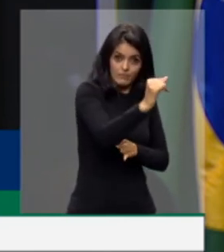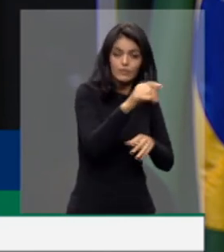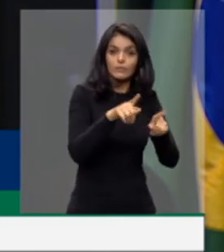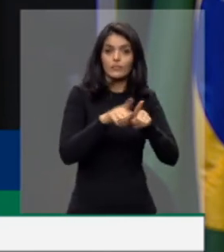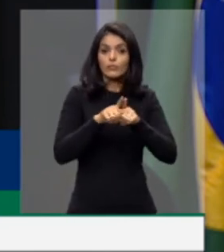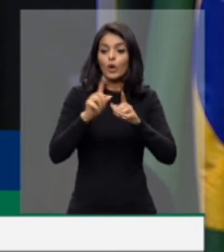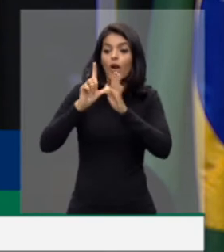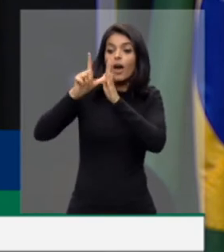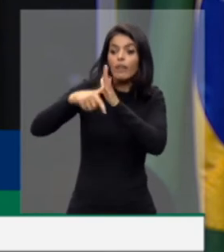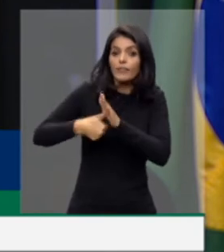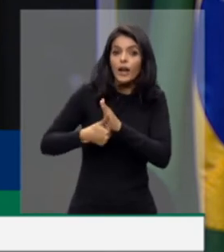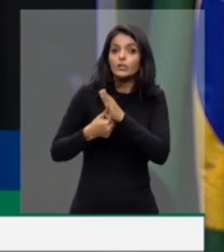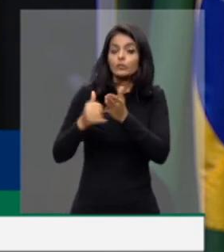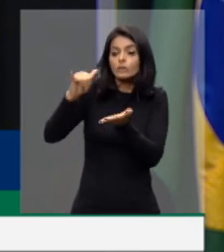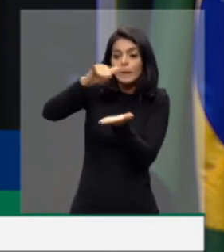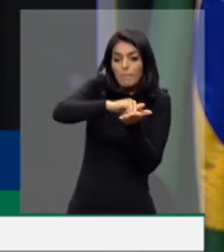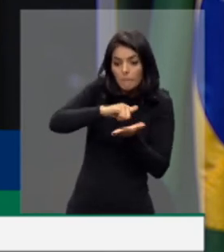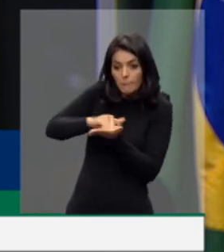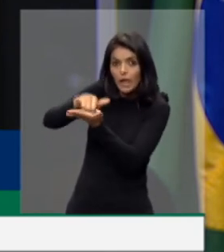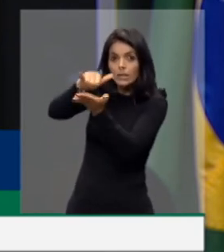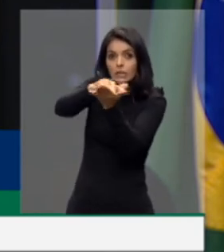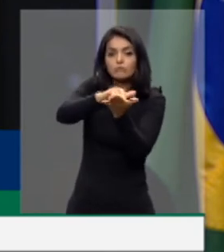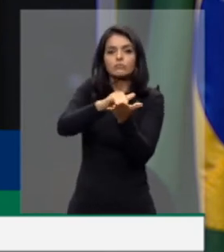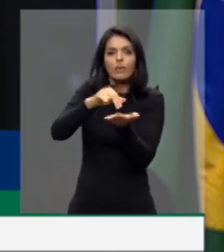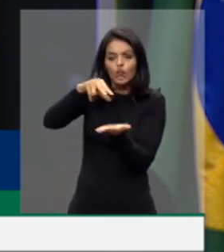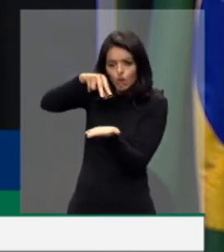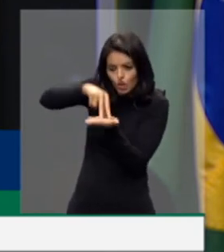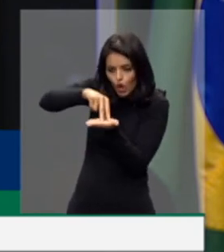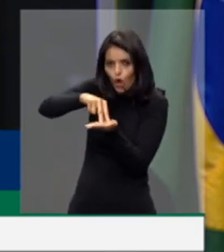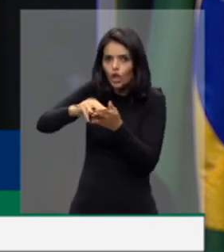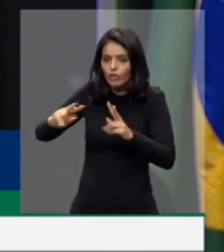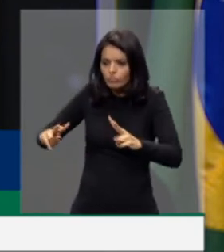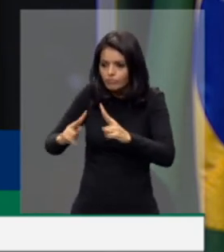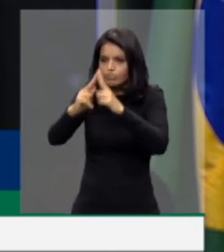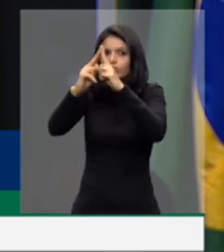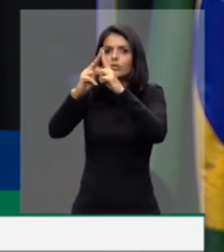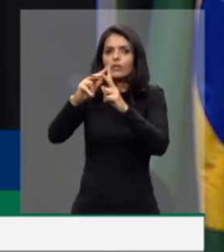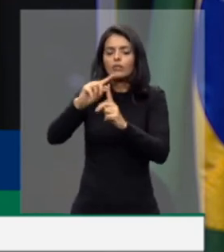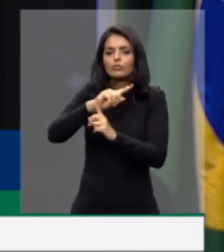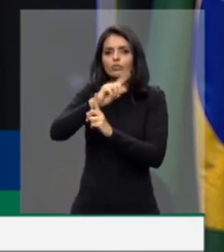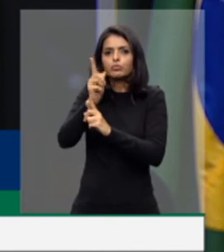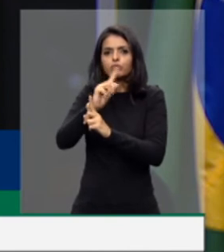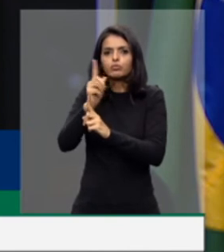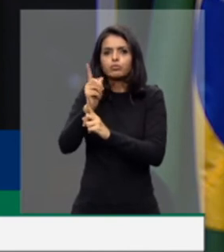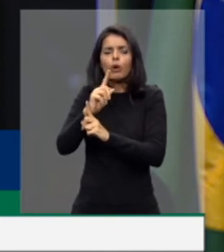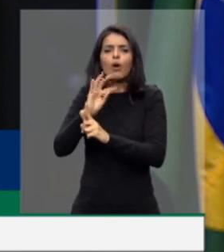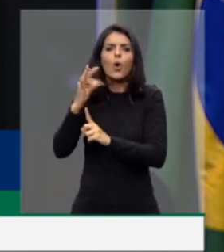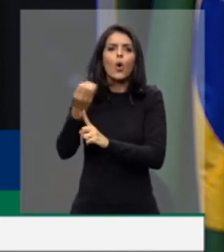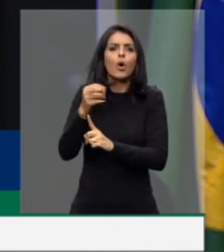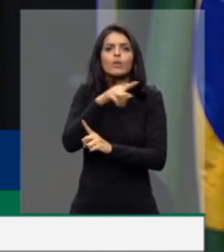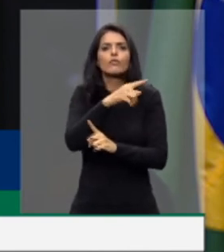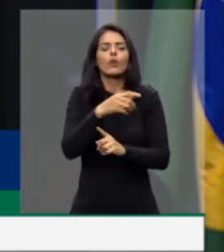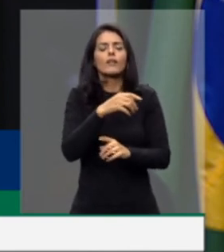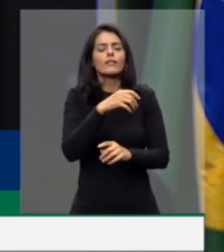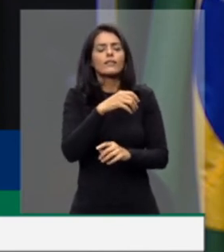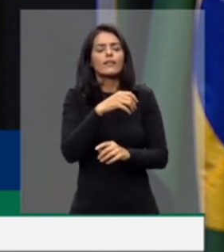ENTENDEMOS NECESSÁRIO VIABILIZAR, COMPENSAR AGENTES GERADORES POR ATRÁS NA IMPLANTAÇÃO DO EMPREENDIMENTOS, DESDE DE QUE NÃO TENHAM SIDO PROVOCADOS